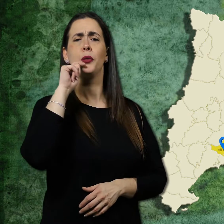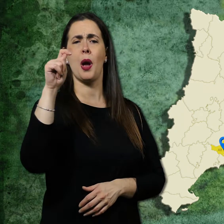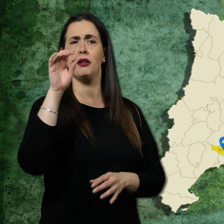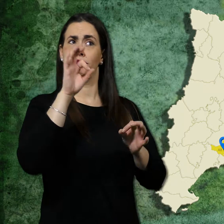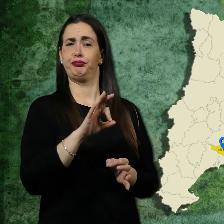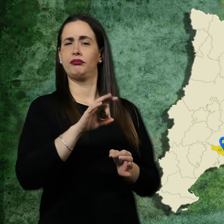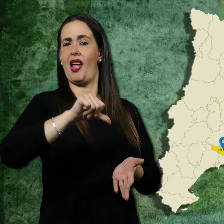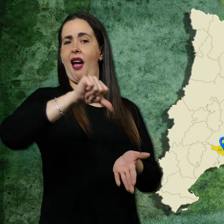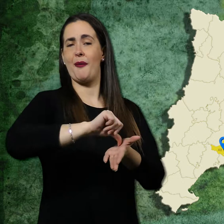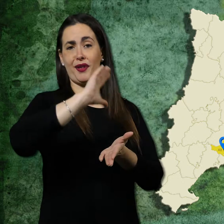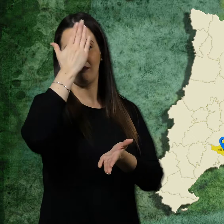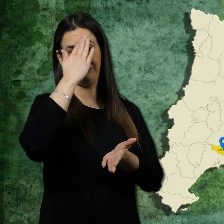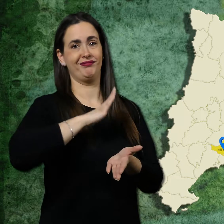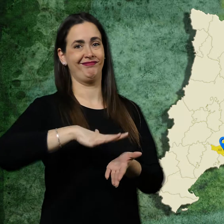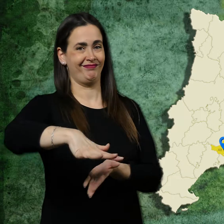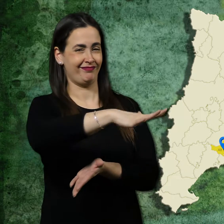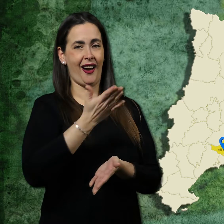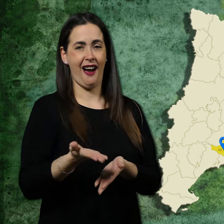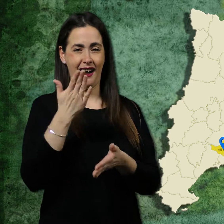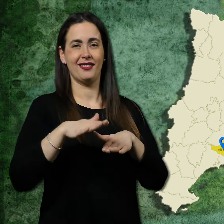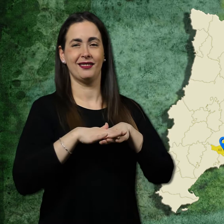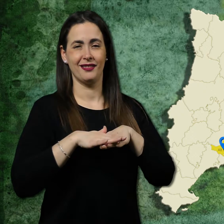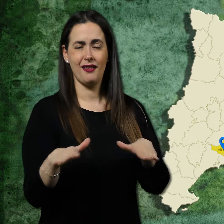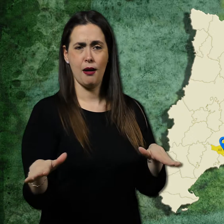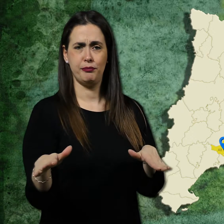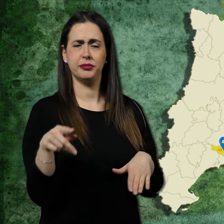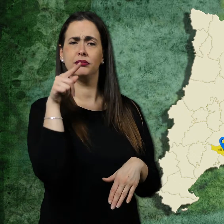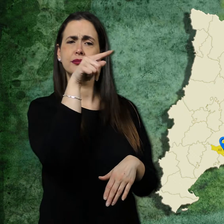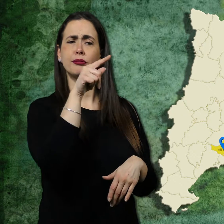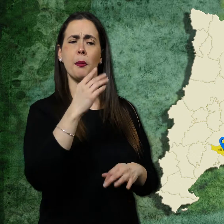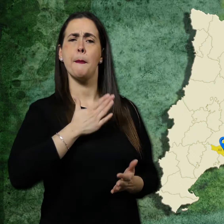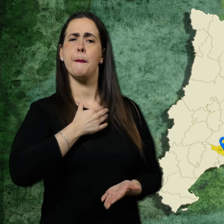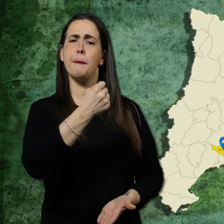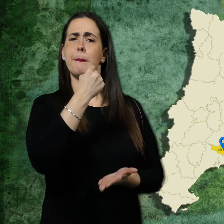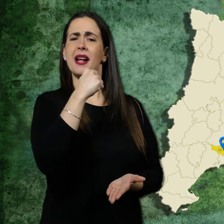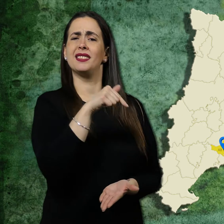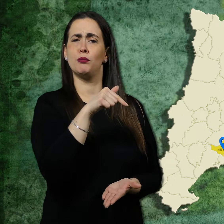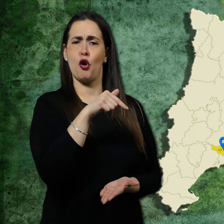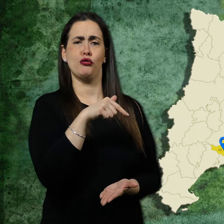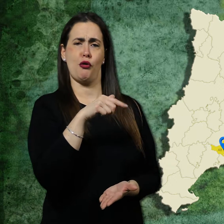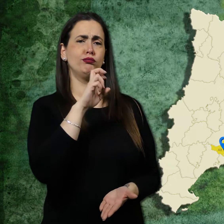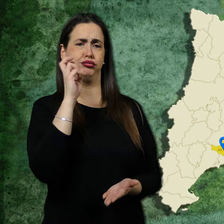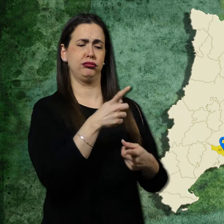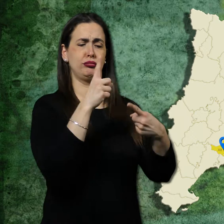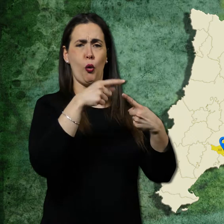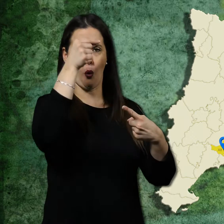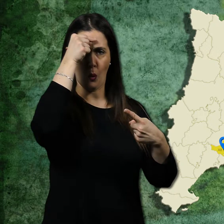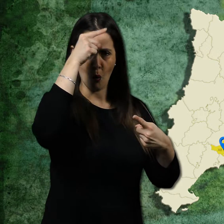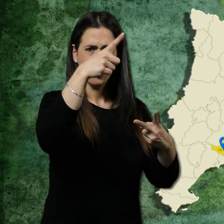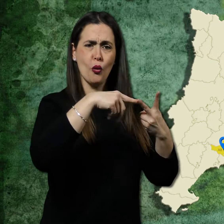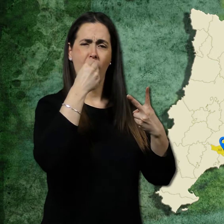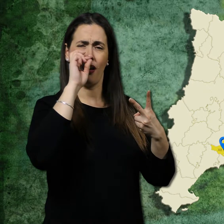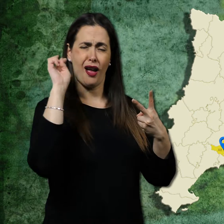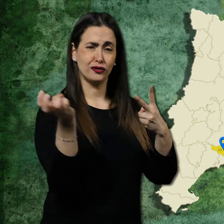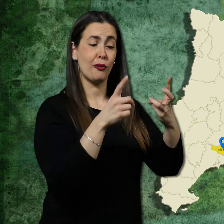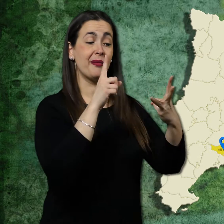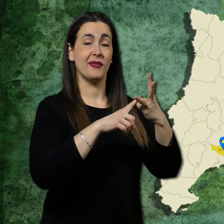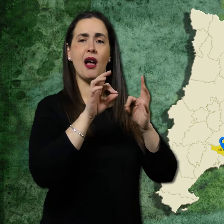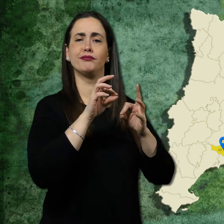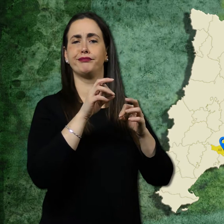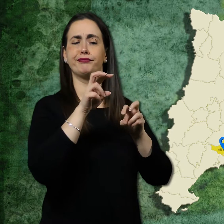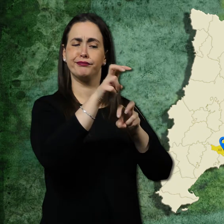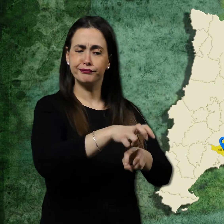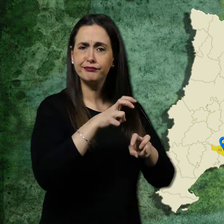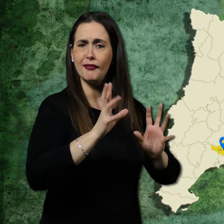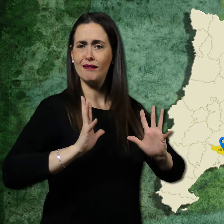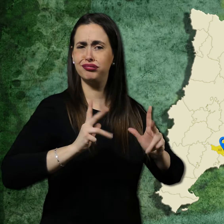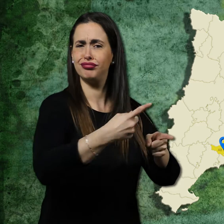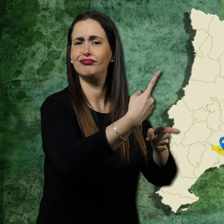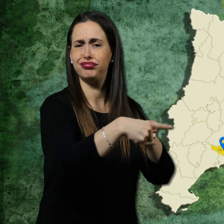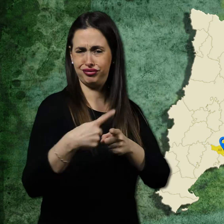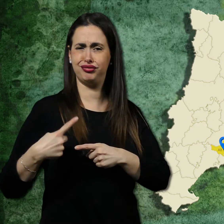Destacat: La capital de l'Alt Camp pot presumir de tenir un important patrimoni etnològic, cultural i gastronòmic.